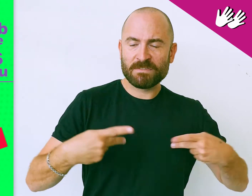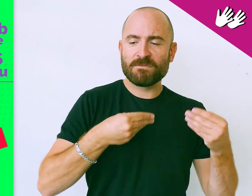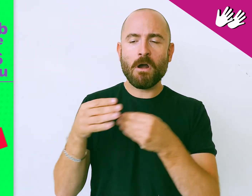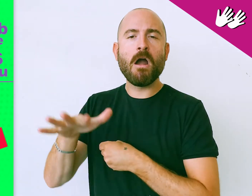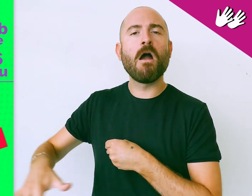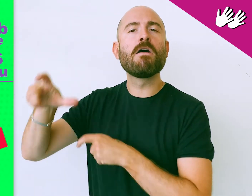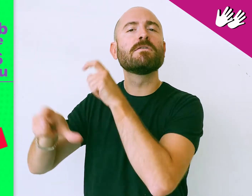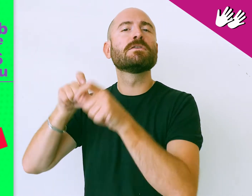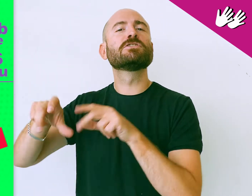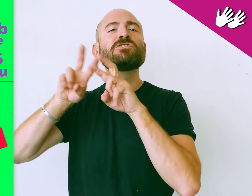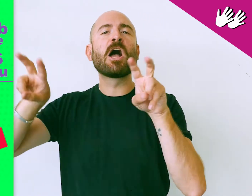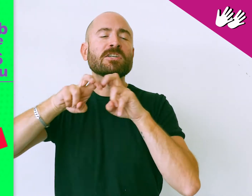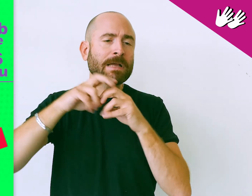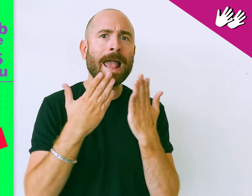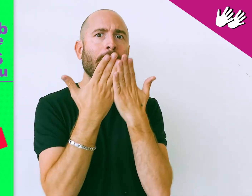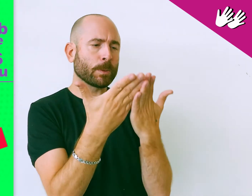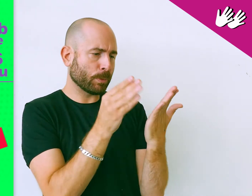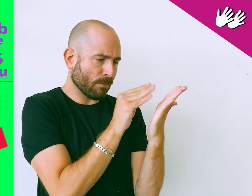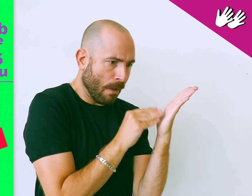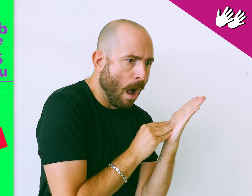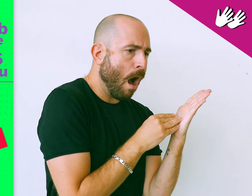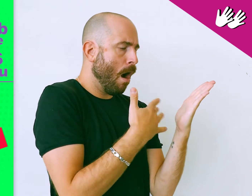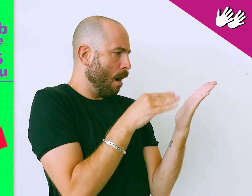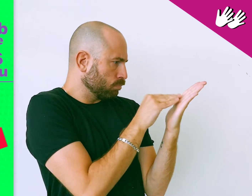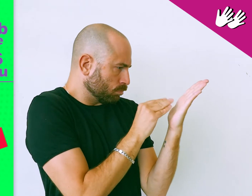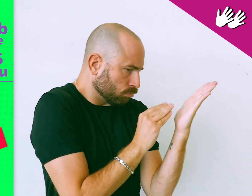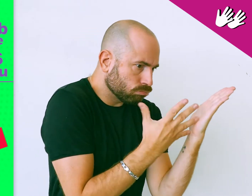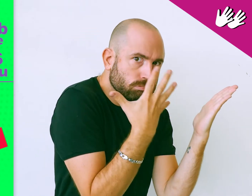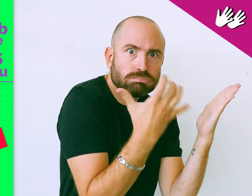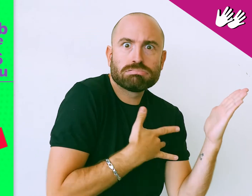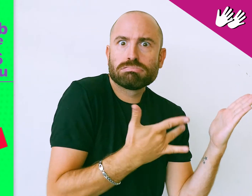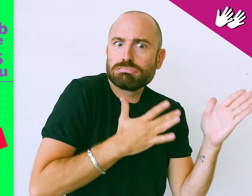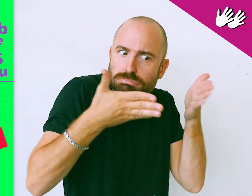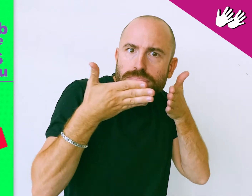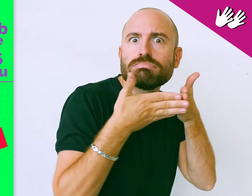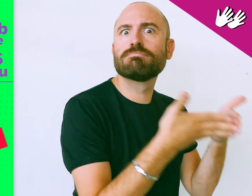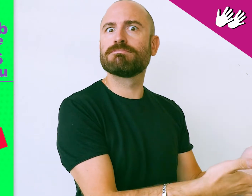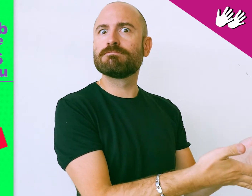dont l'étude passionne les chercheurs.